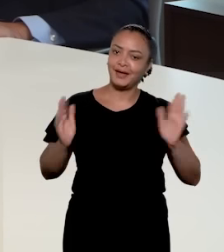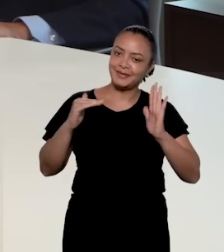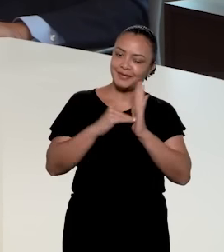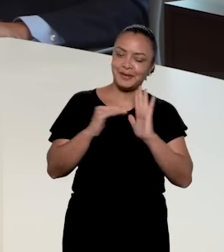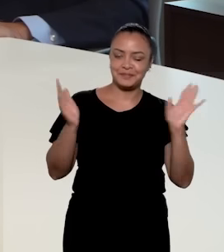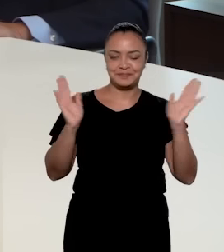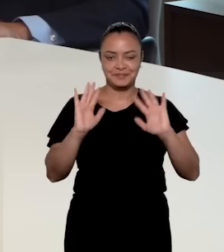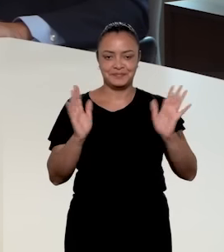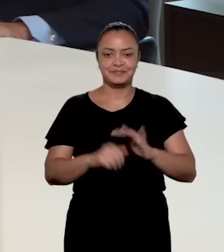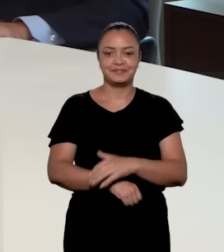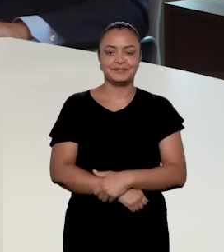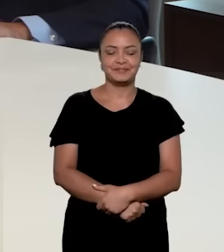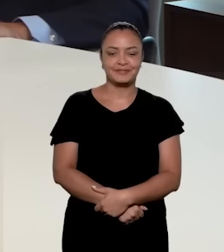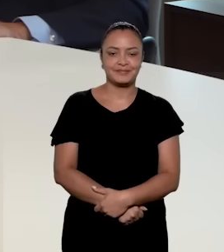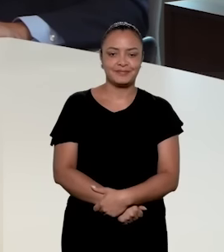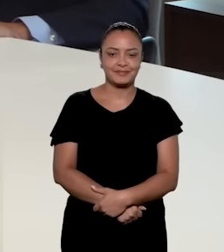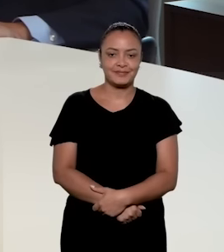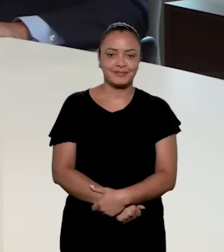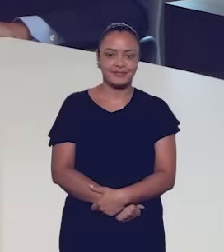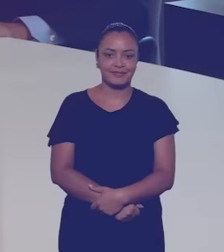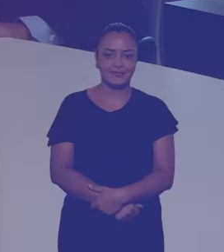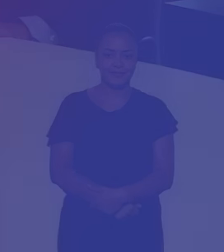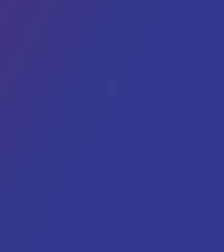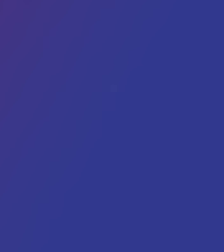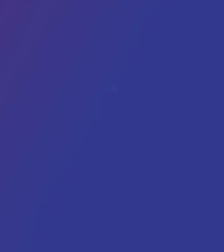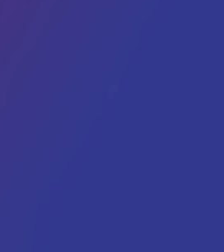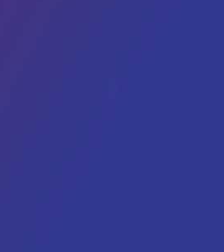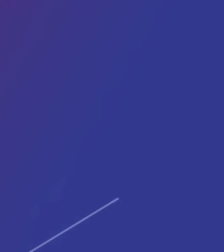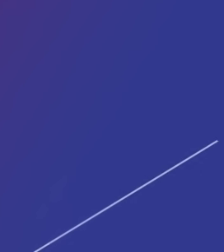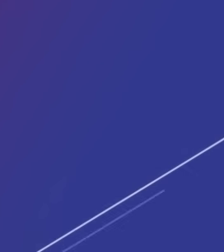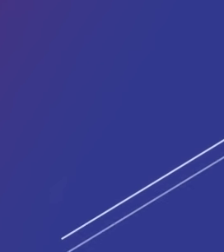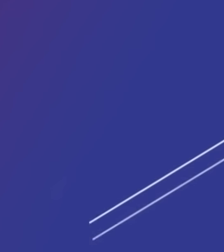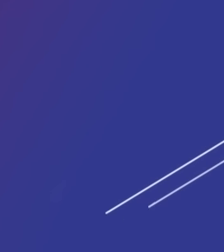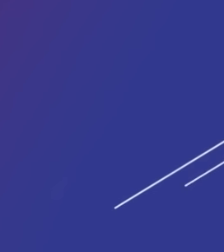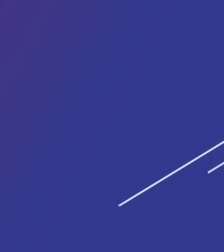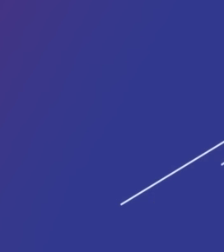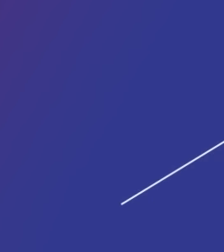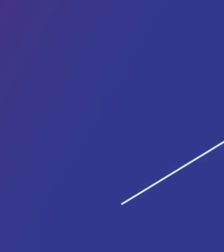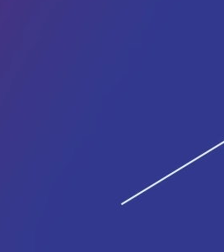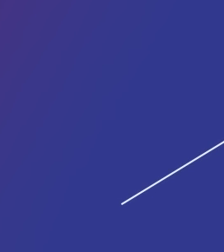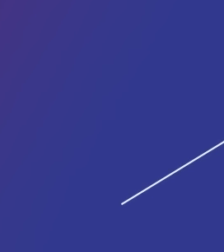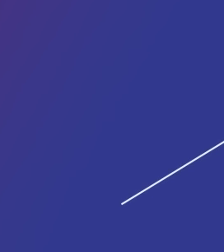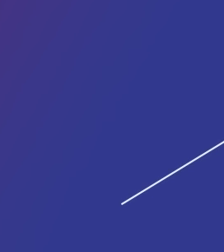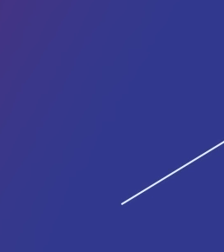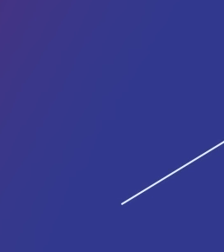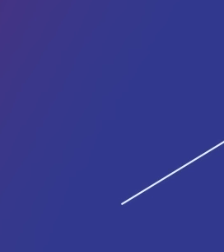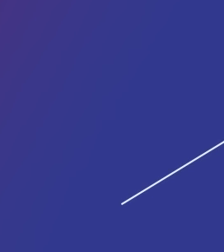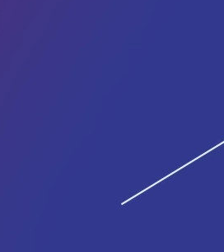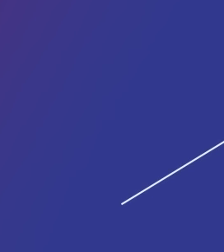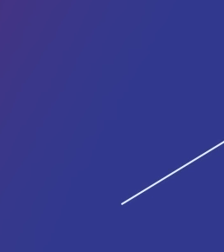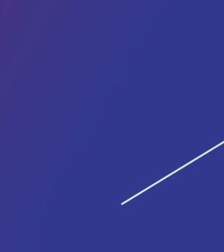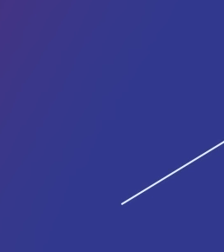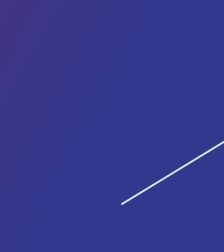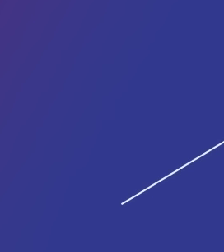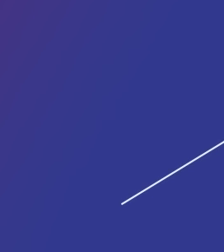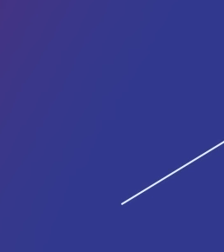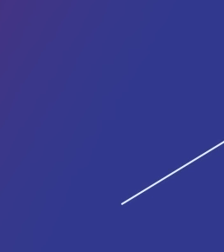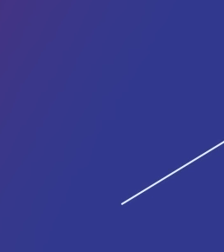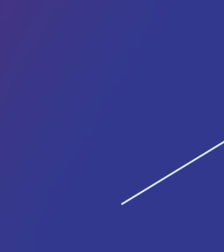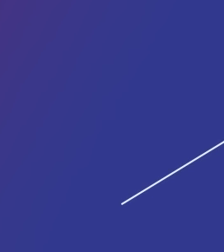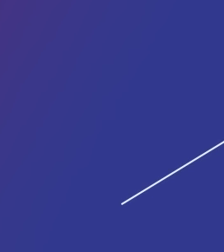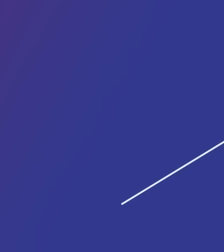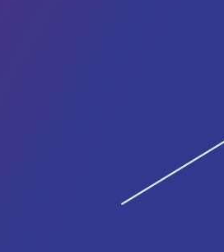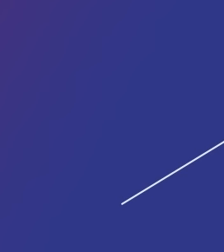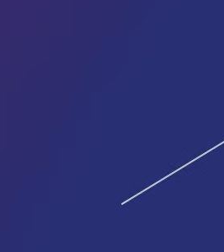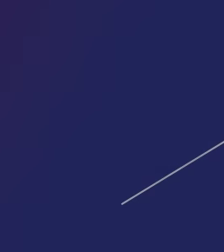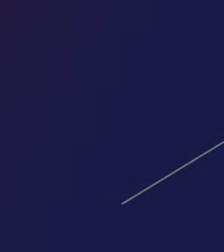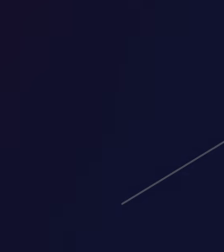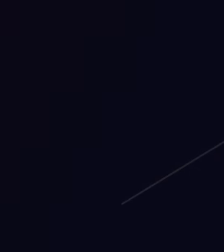Até a próxima! Tchau!